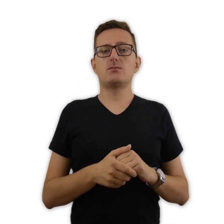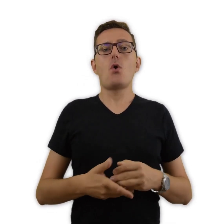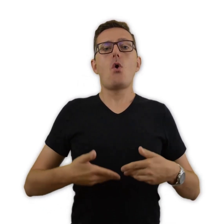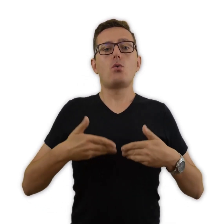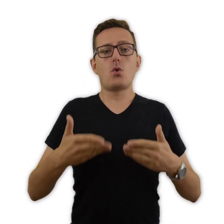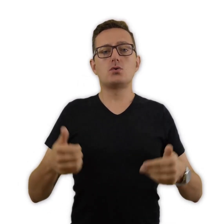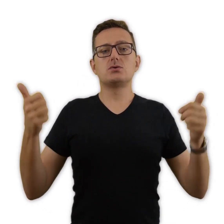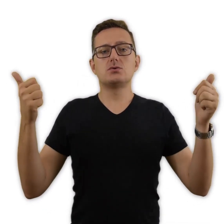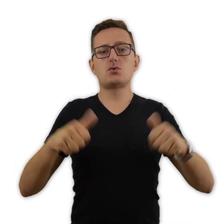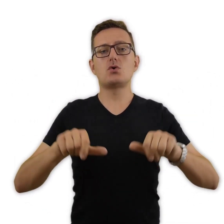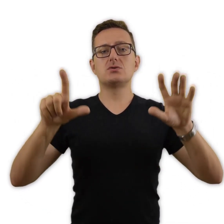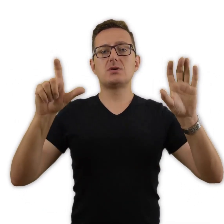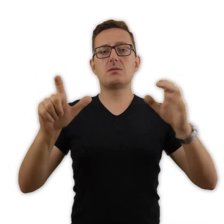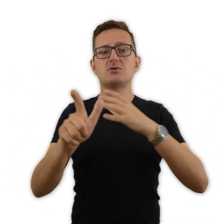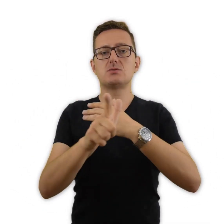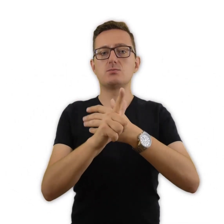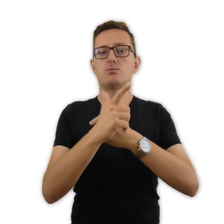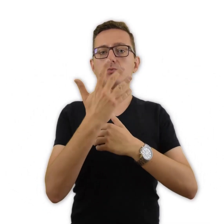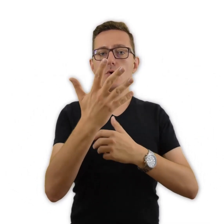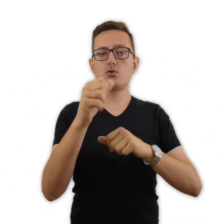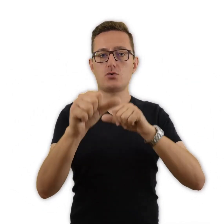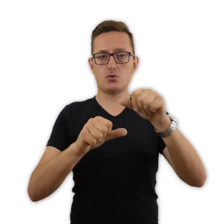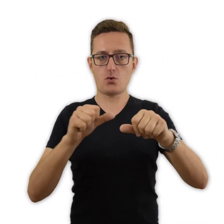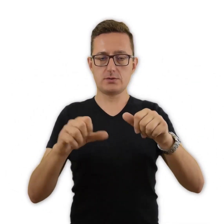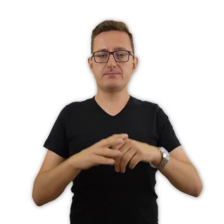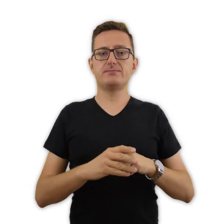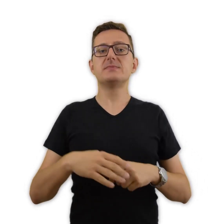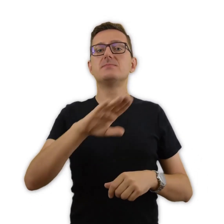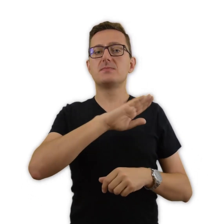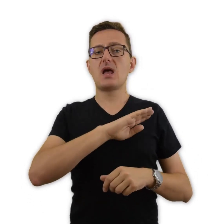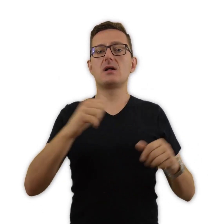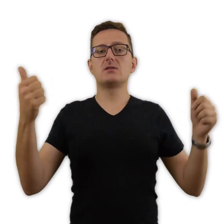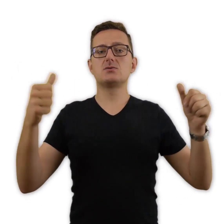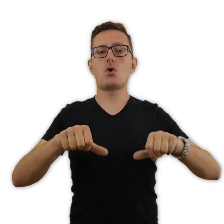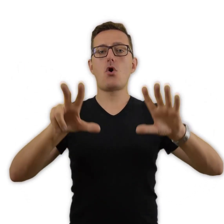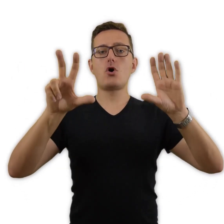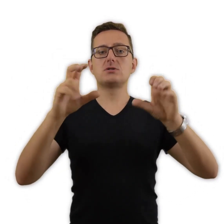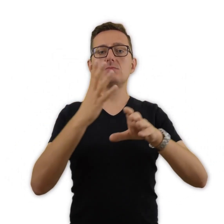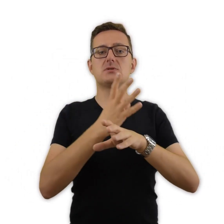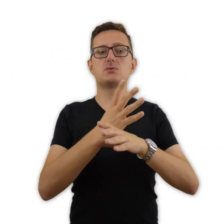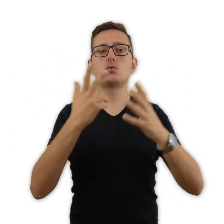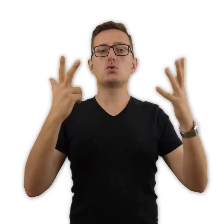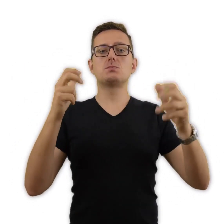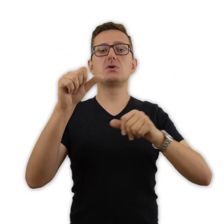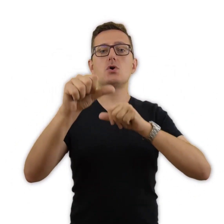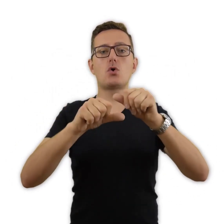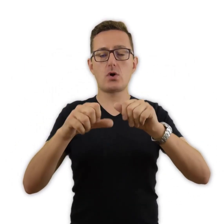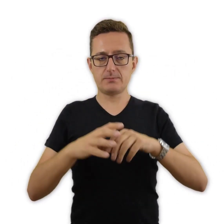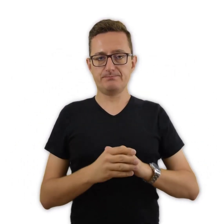Urodził się w 1775 roku, a zmarł w 1848 roku.